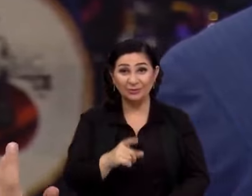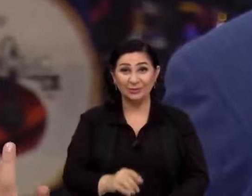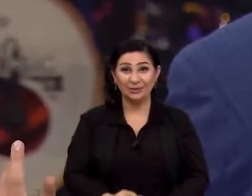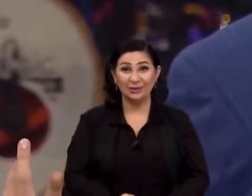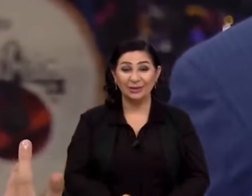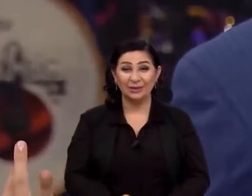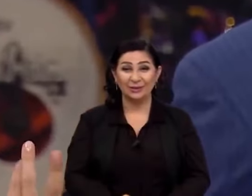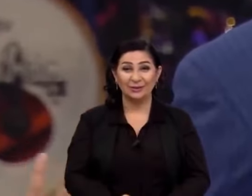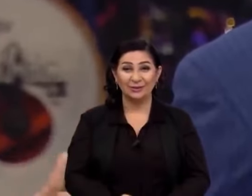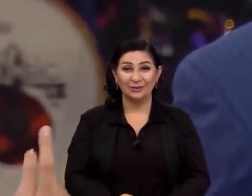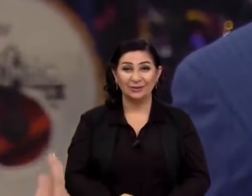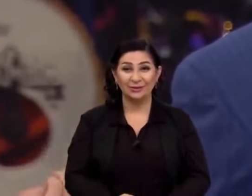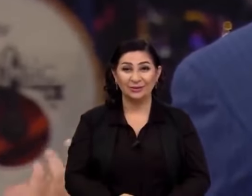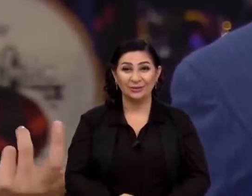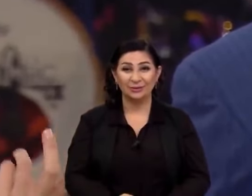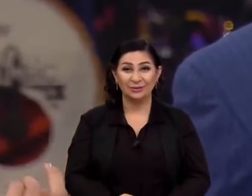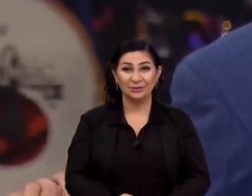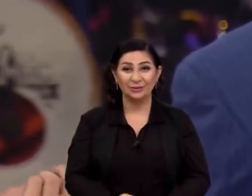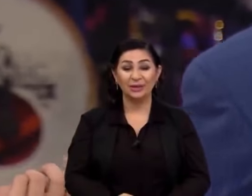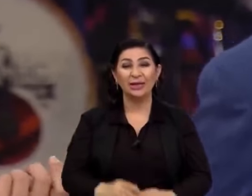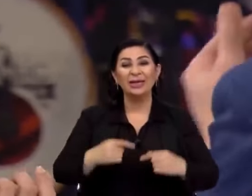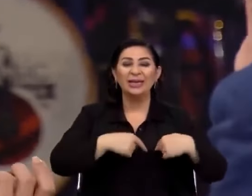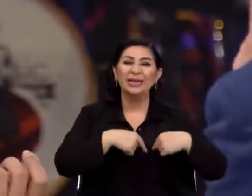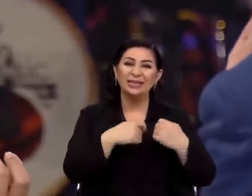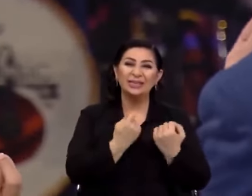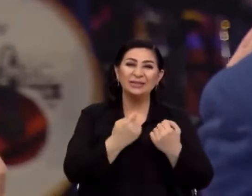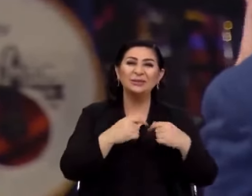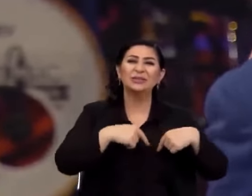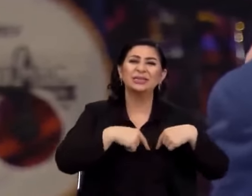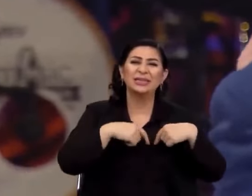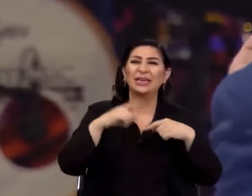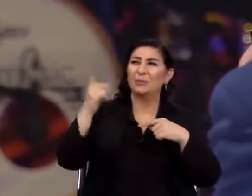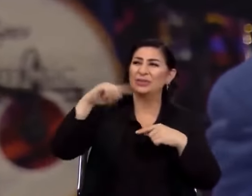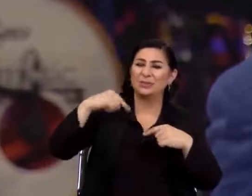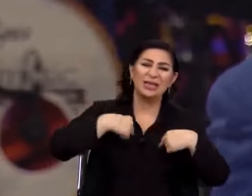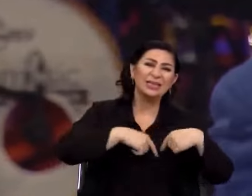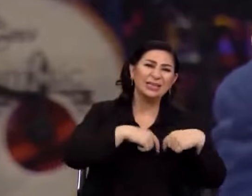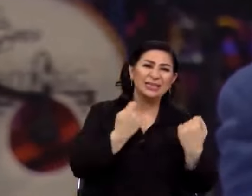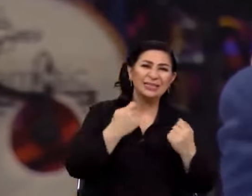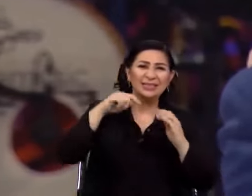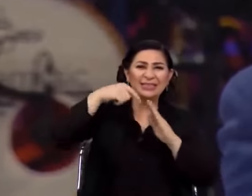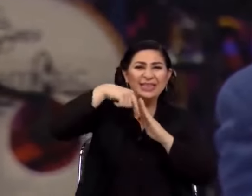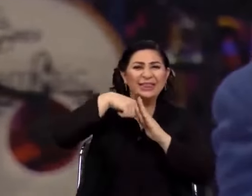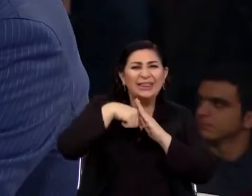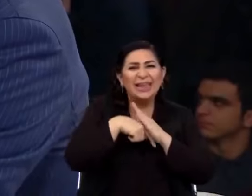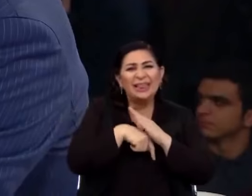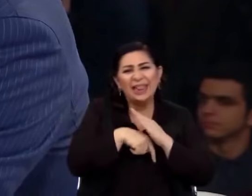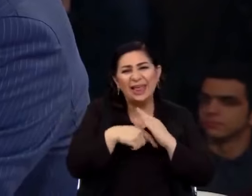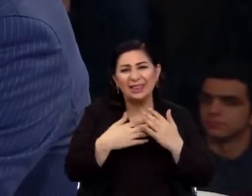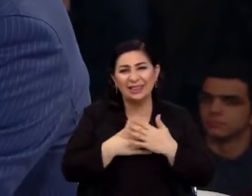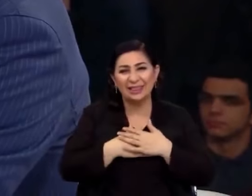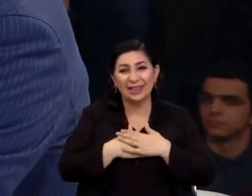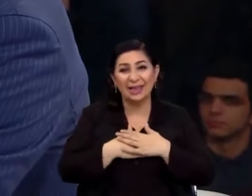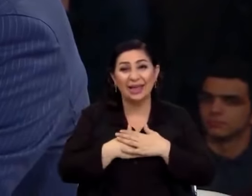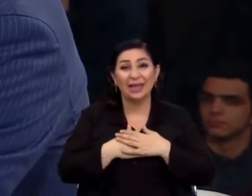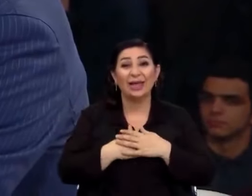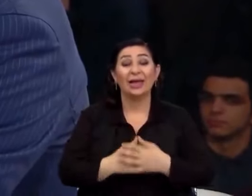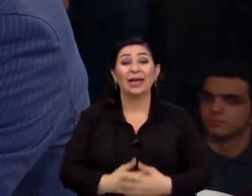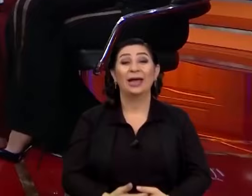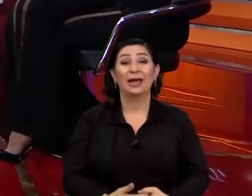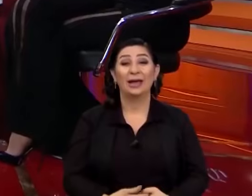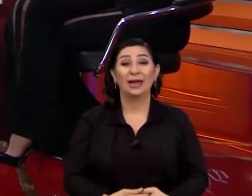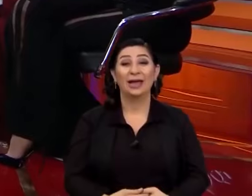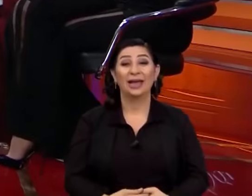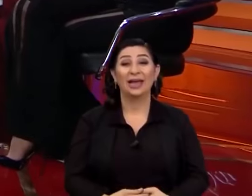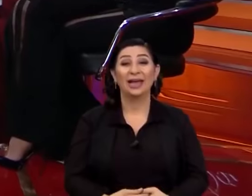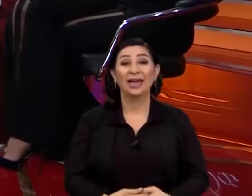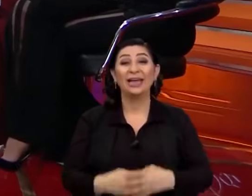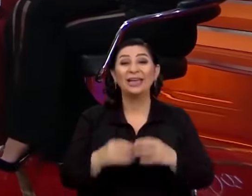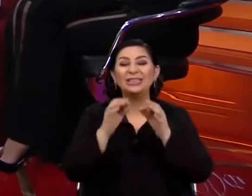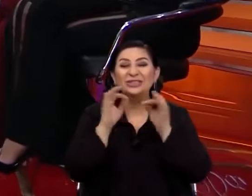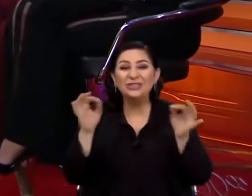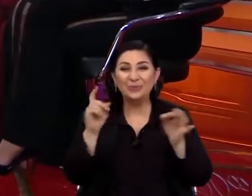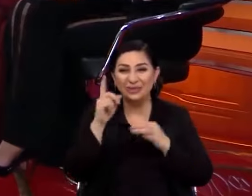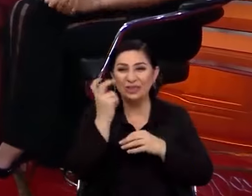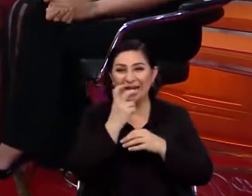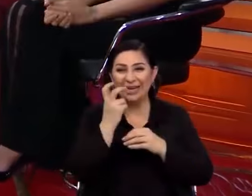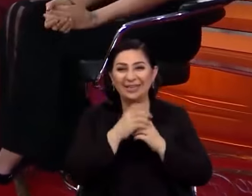ev incindim incitildim derinden he he öyle incelikli şarkı